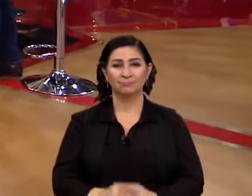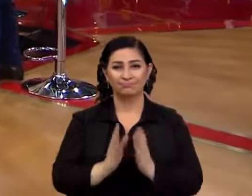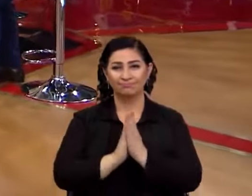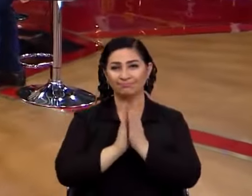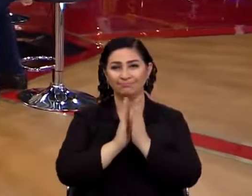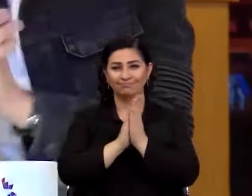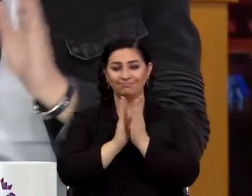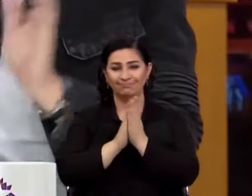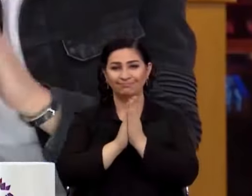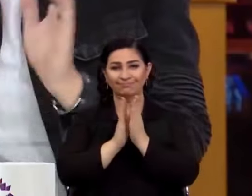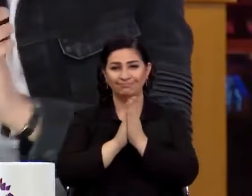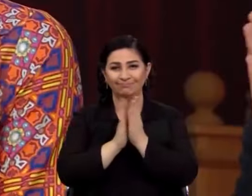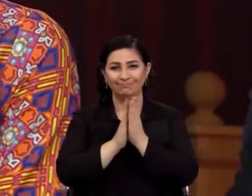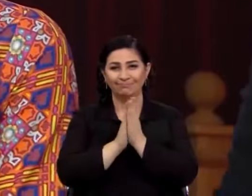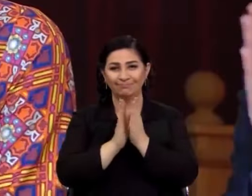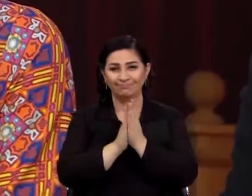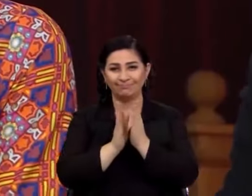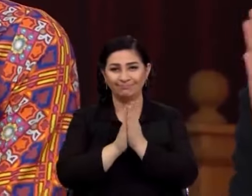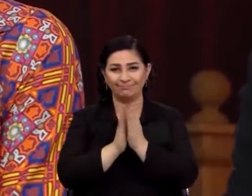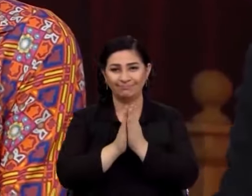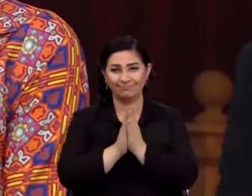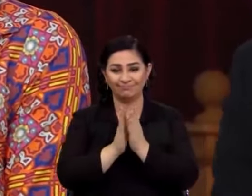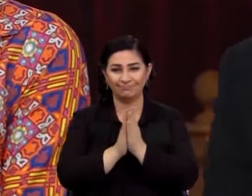[Müzik]